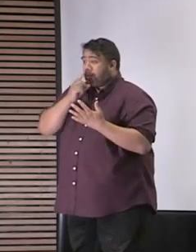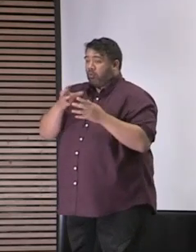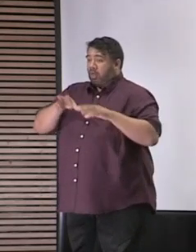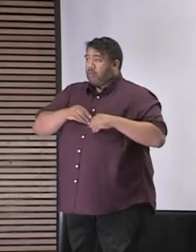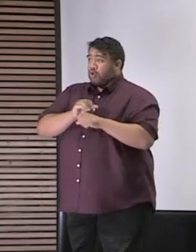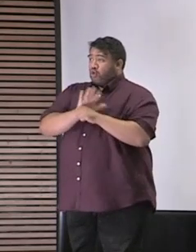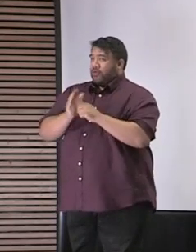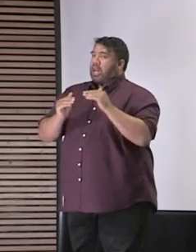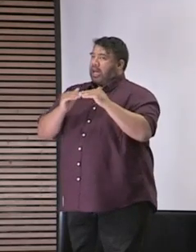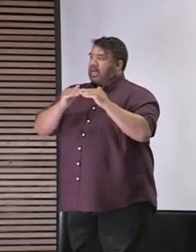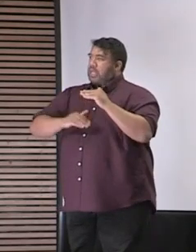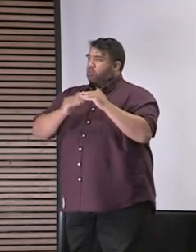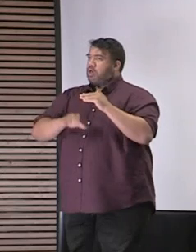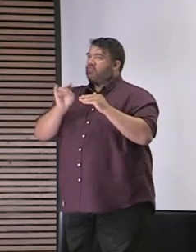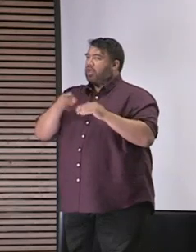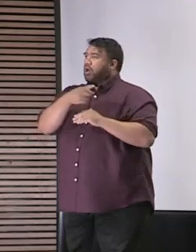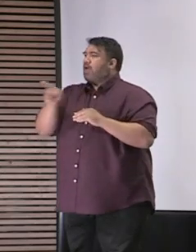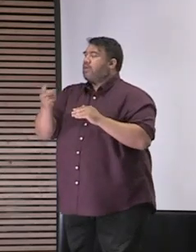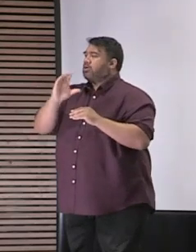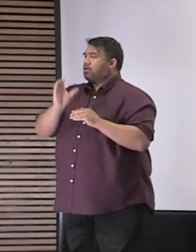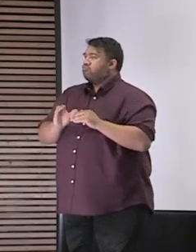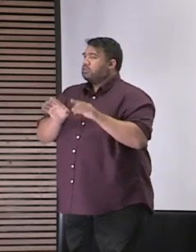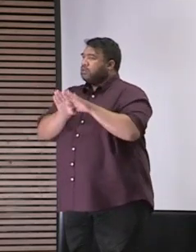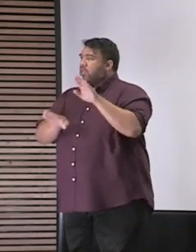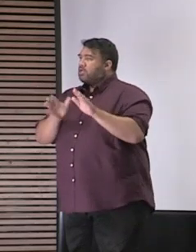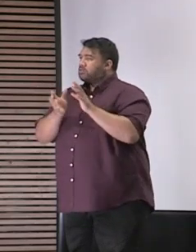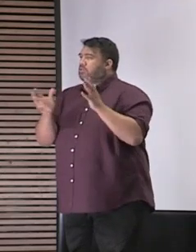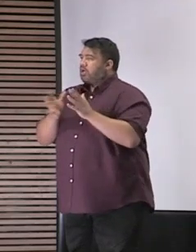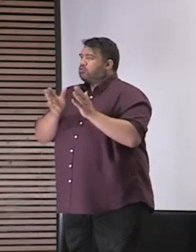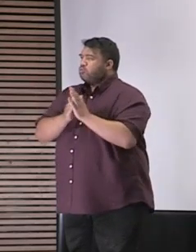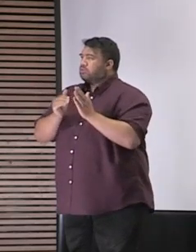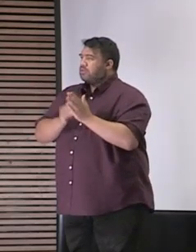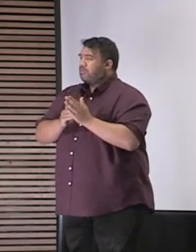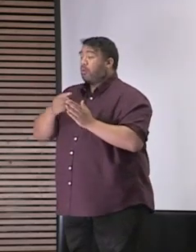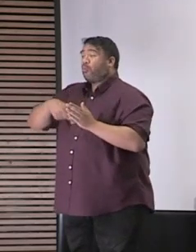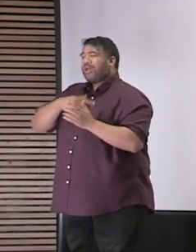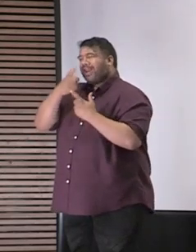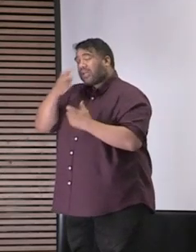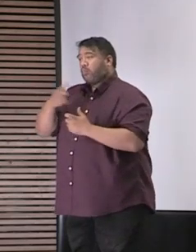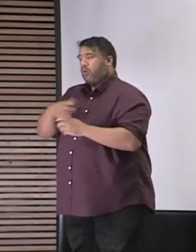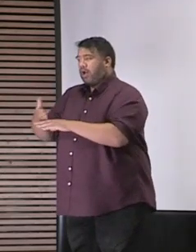nuestro era del 6% del PIB, más grande en ese momento que el Reino Unido, Francia, Alemania, Italia, España, China, Corea y Japón, y a la par de Canadá.